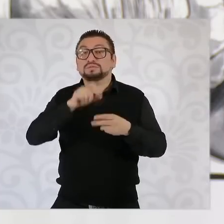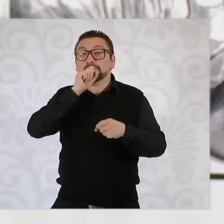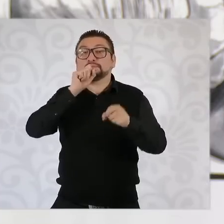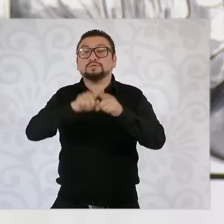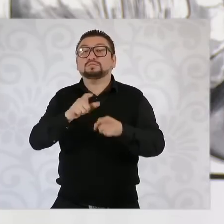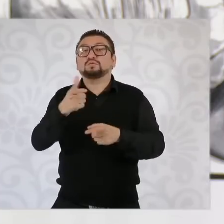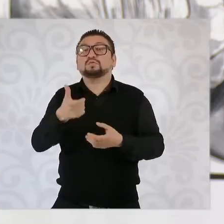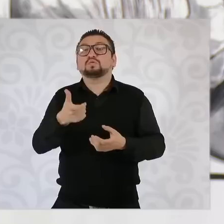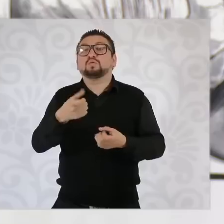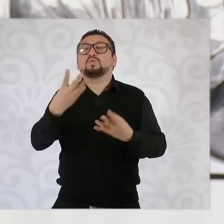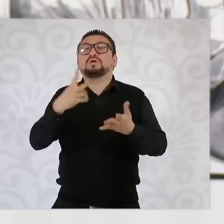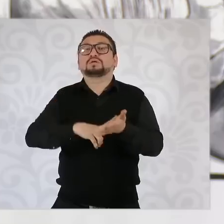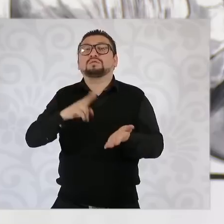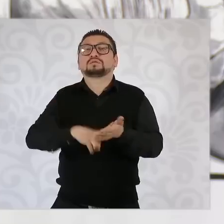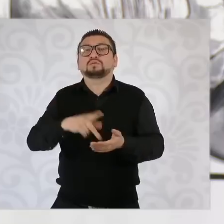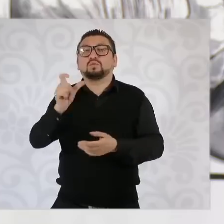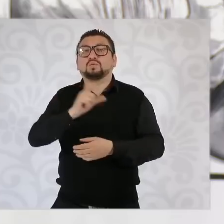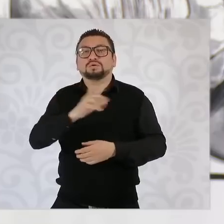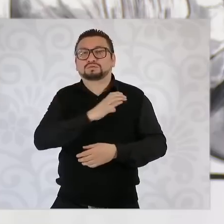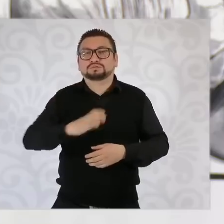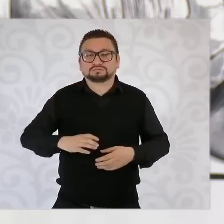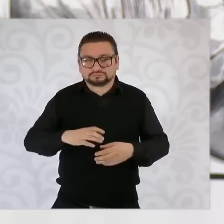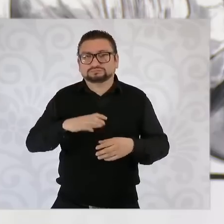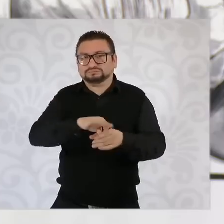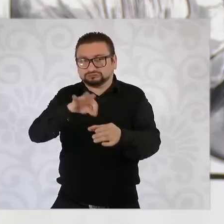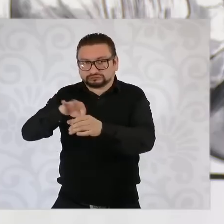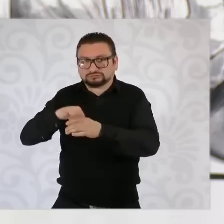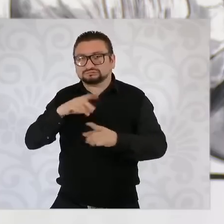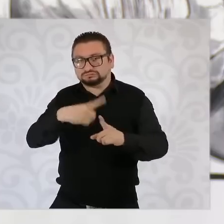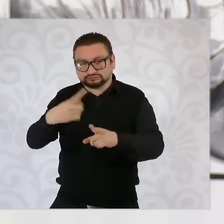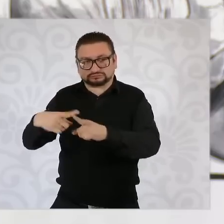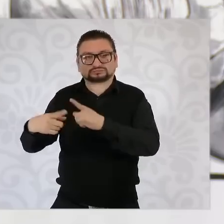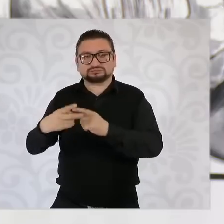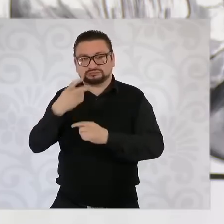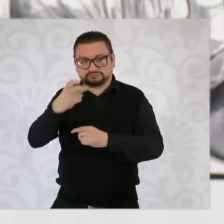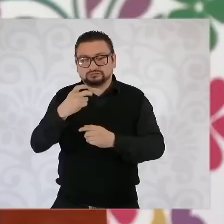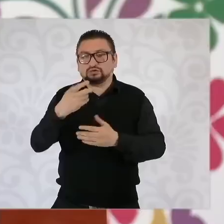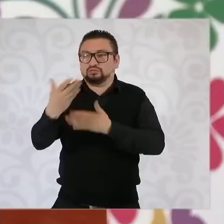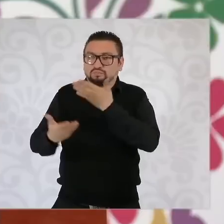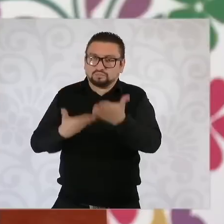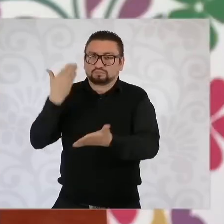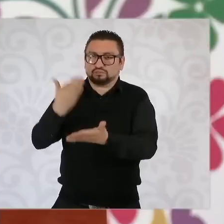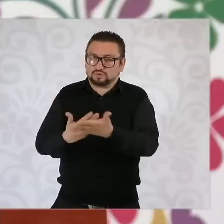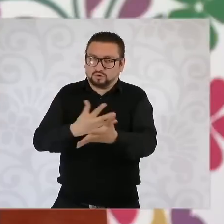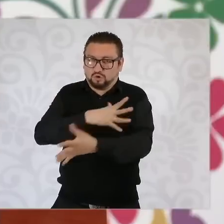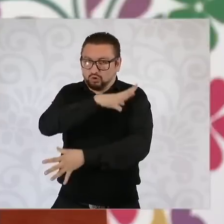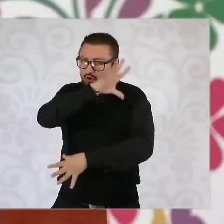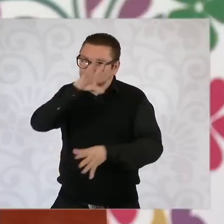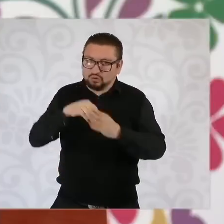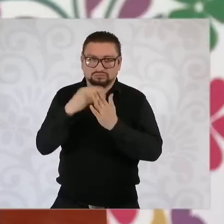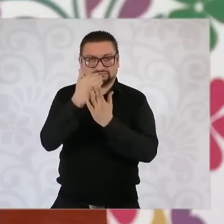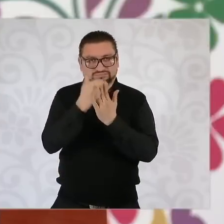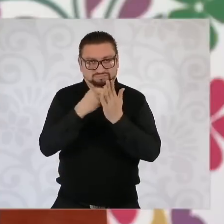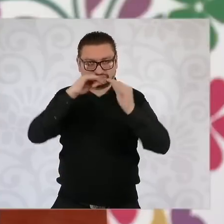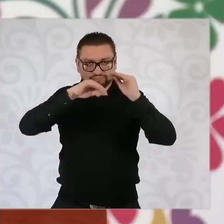las elecciones entonces para hacer esta propuesta ya más integral Ahí estamos conformando un grupo